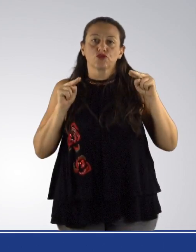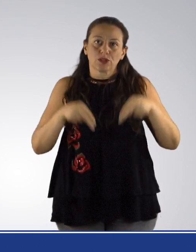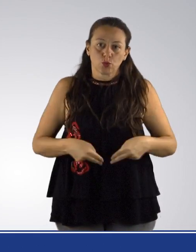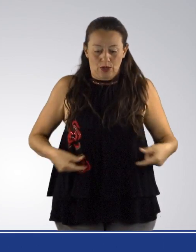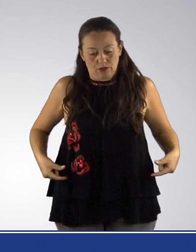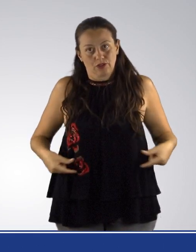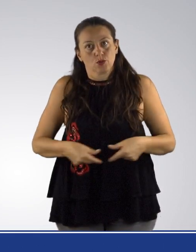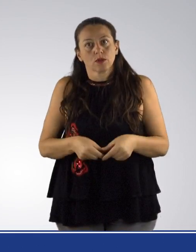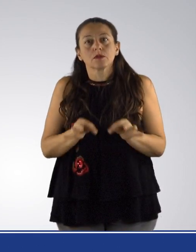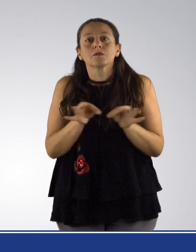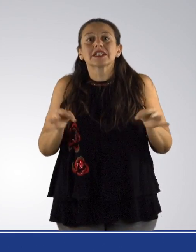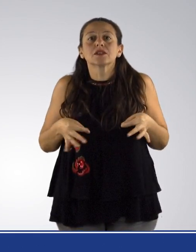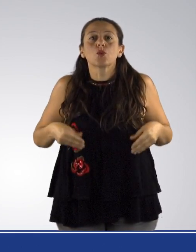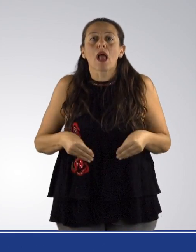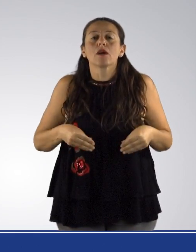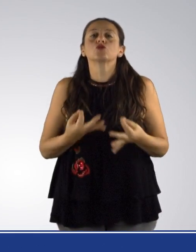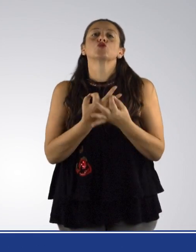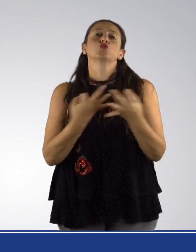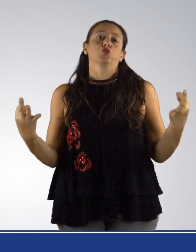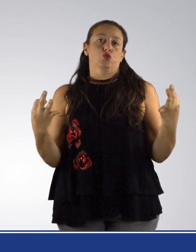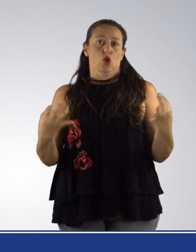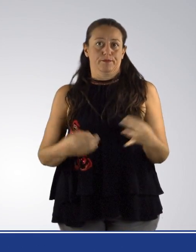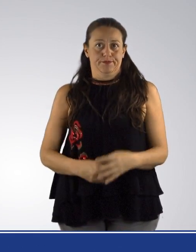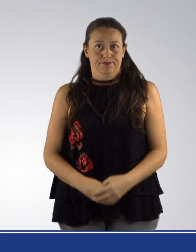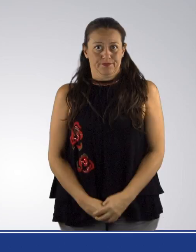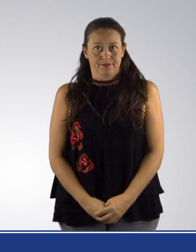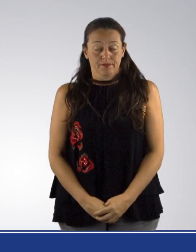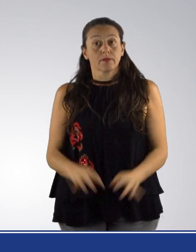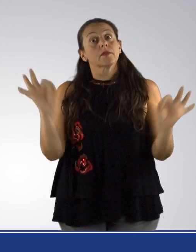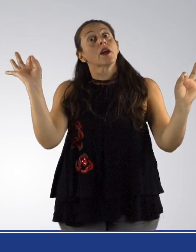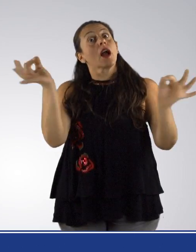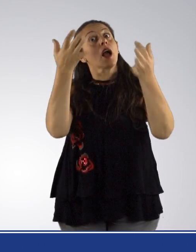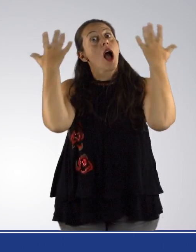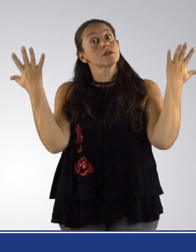utilizzare al meglio la cintura di sicurezza